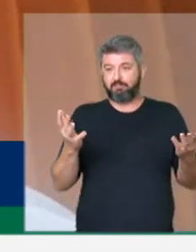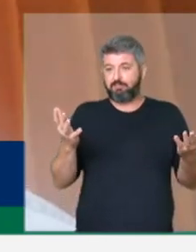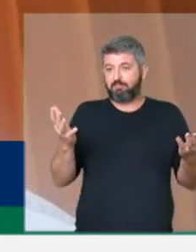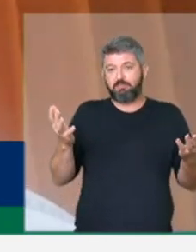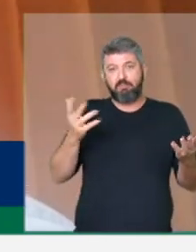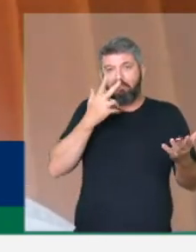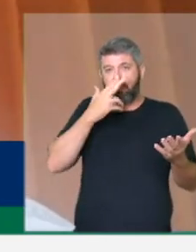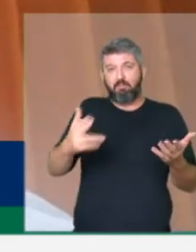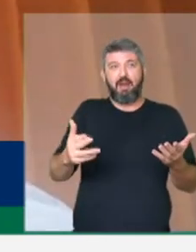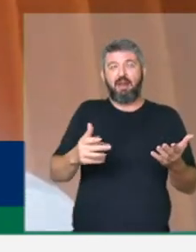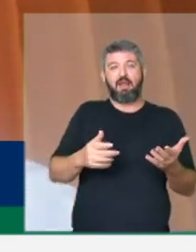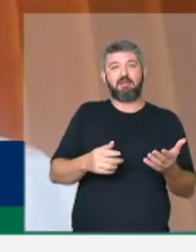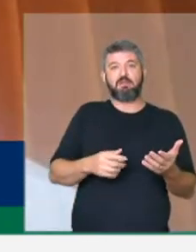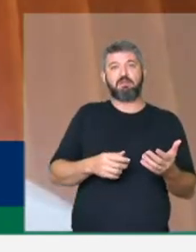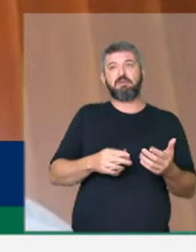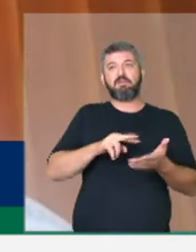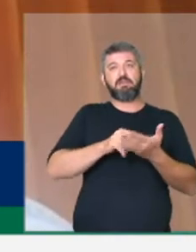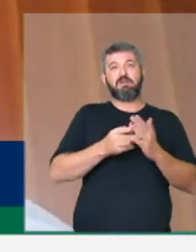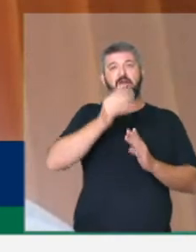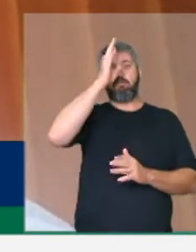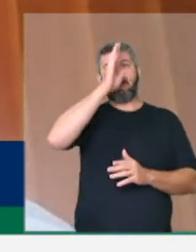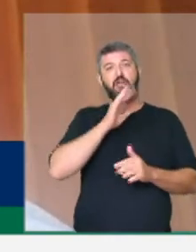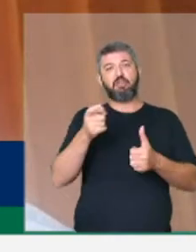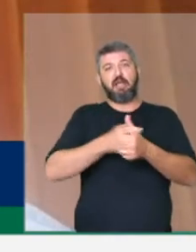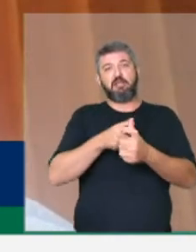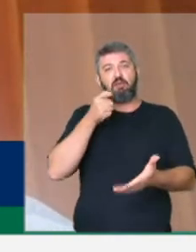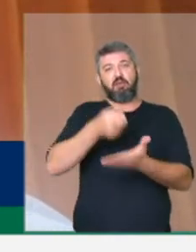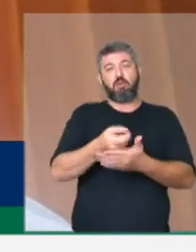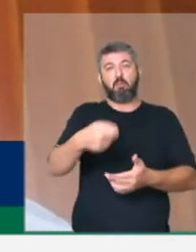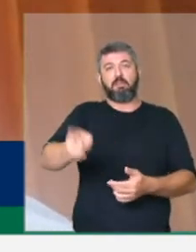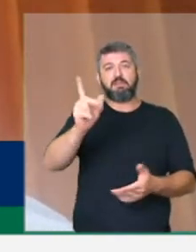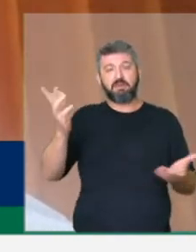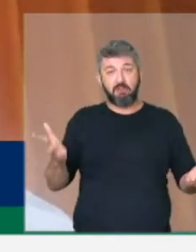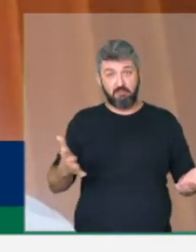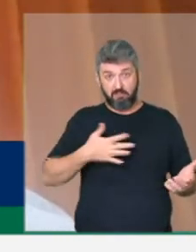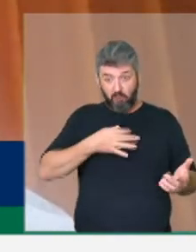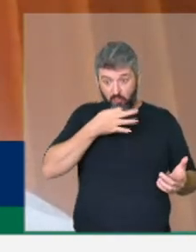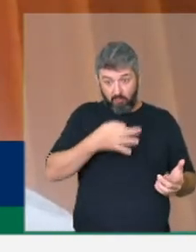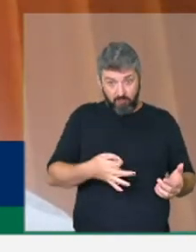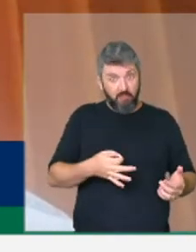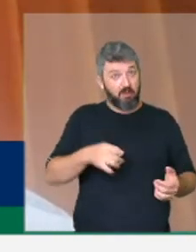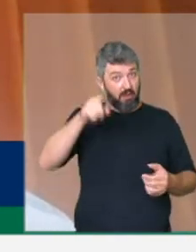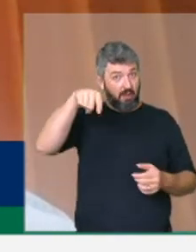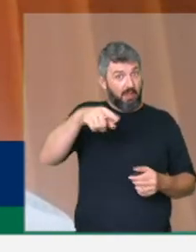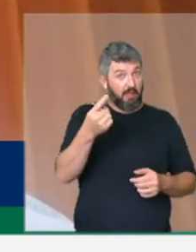GARANTIDAS PELO FINOR E PELO FINAM, PORTANTO ALI ESTÃO RECURSOS PÚBLICOS. EU QUERIA COMPREENDER MELHOR PORQUE ESTE REBATE TÃO ALTO, DEPUTADO DANILO.